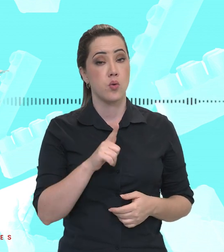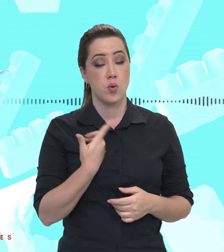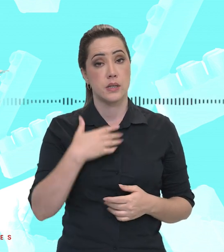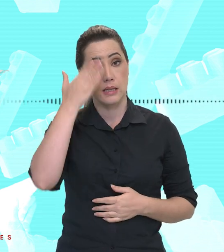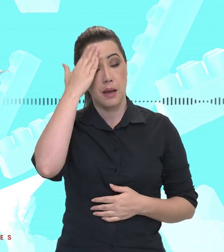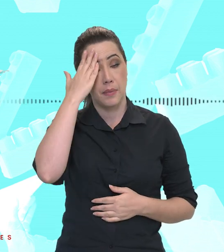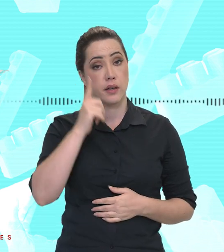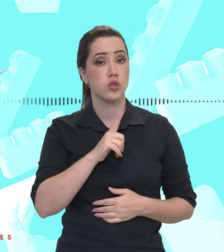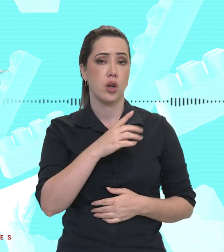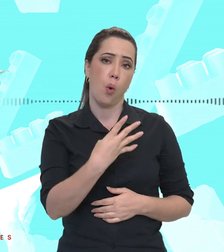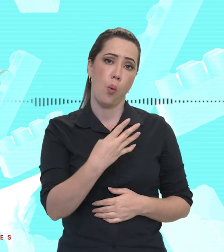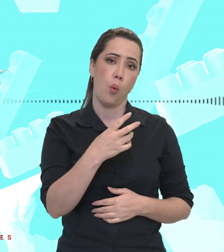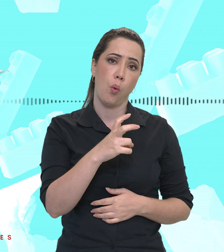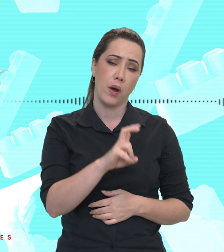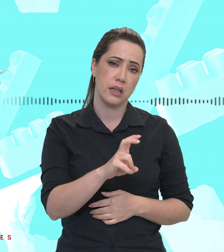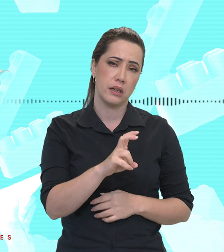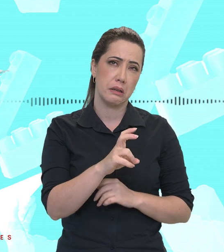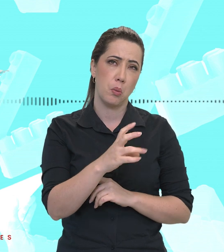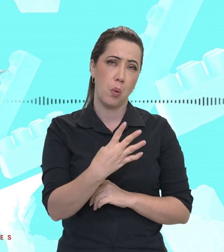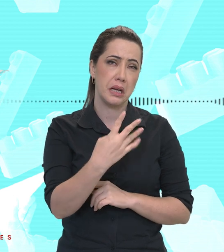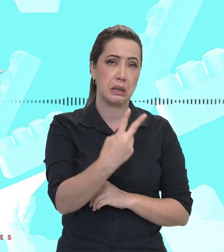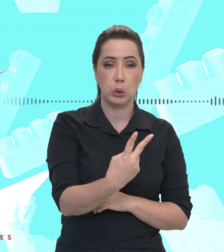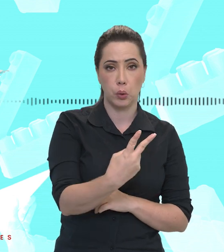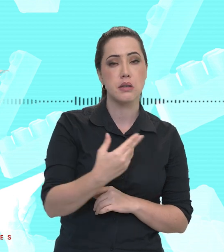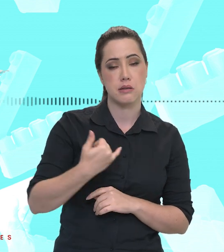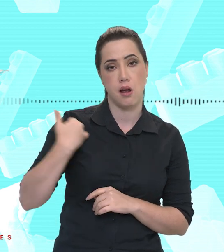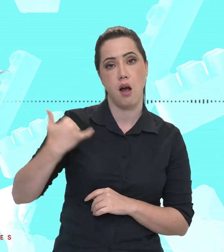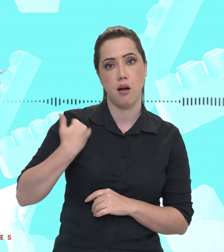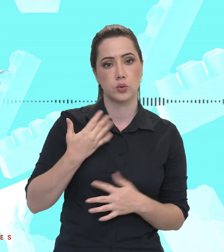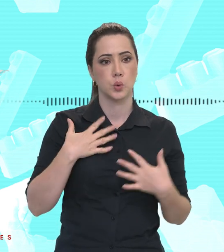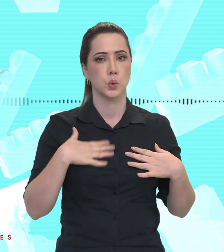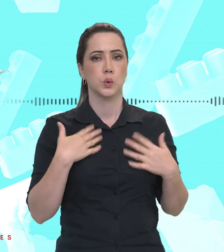eu já estava com 42 anos. E foi um baque que é muito grande, mas acho que se você